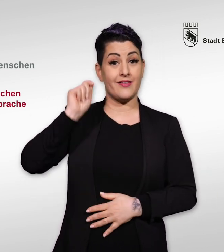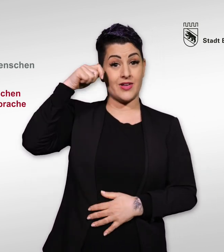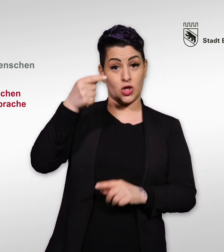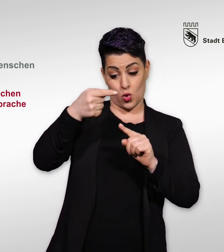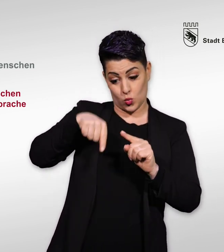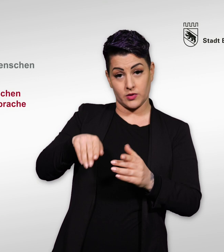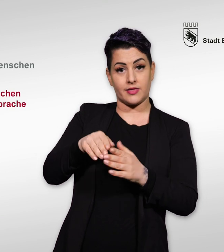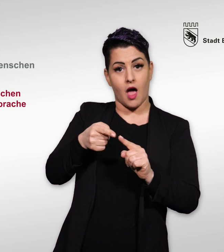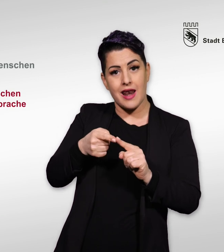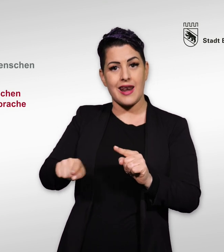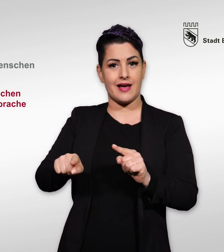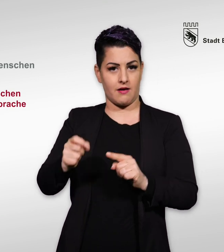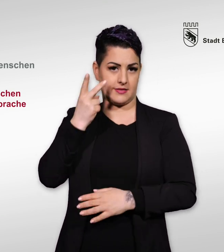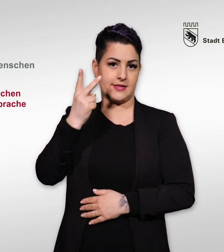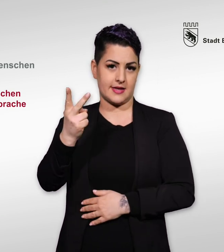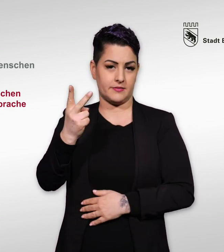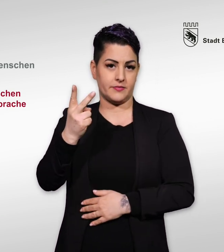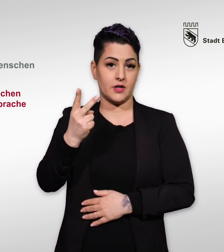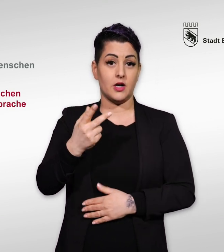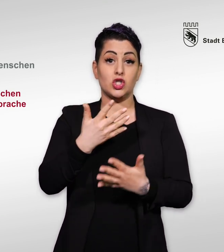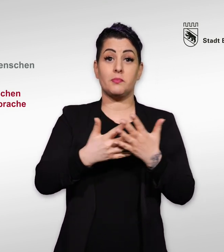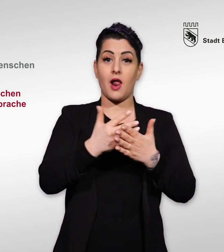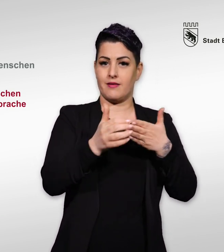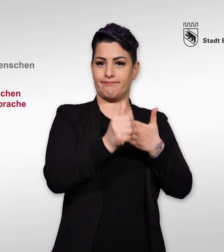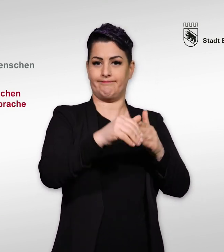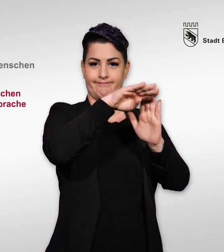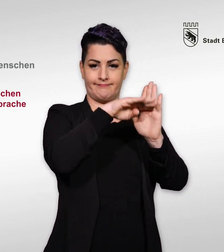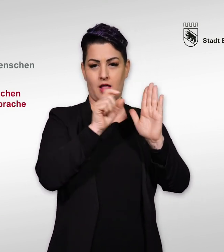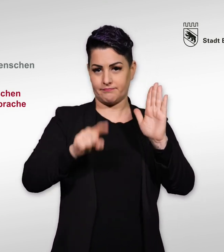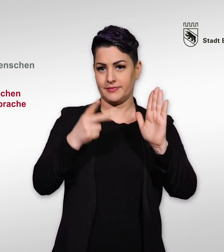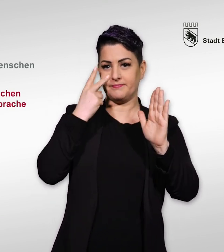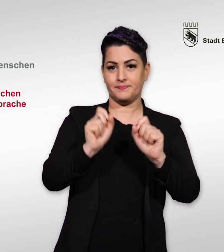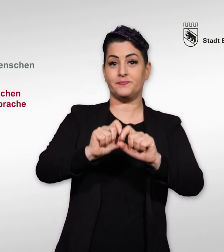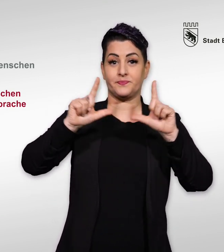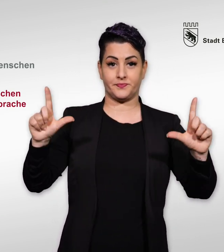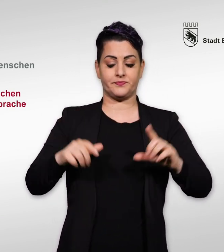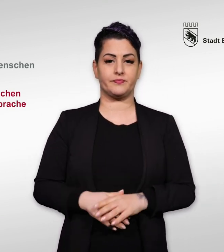Der Sprachleitfaden ist als Link unter diesem Video verfügbar.